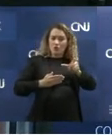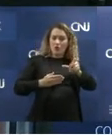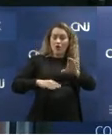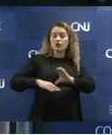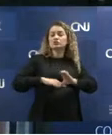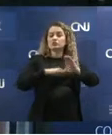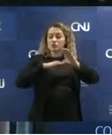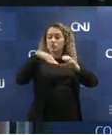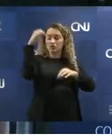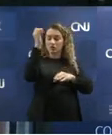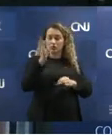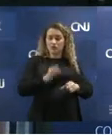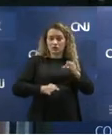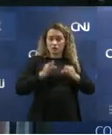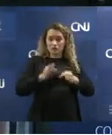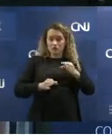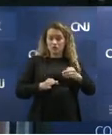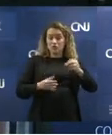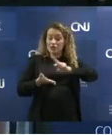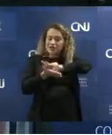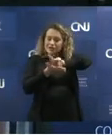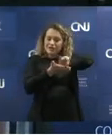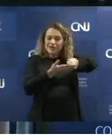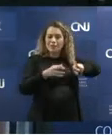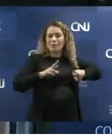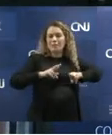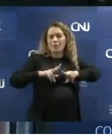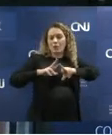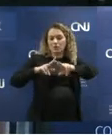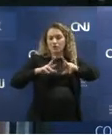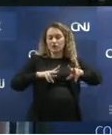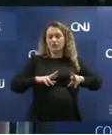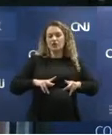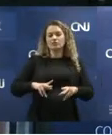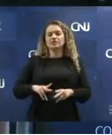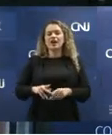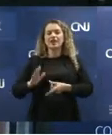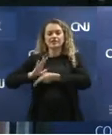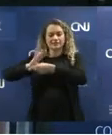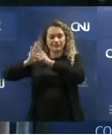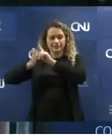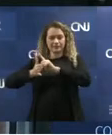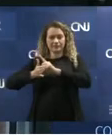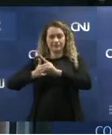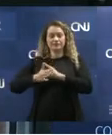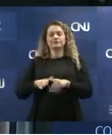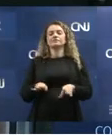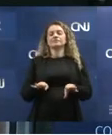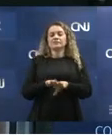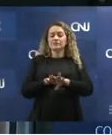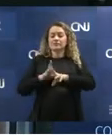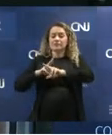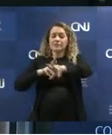o que nós temos nos julgamentos anteriores. No evidente "distinguish" de teses, e não "overrulling".